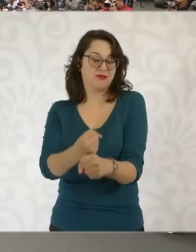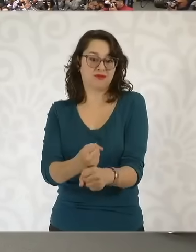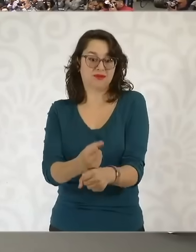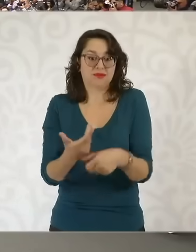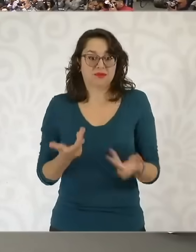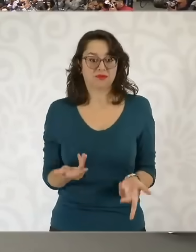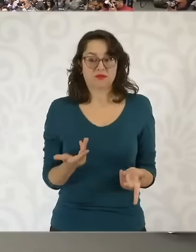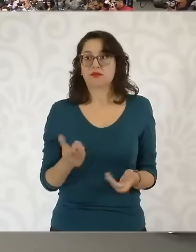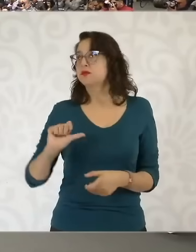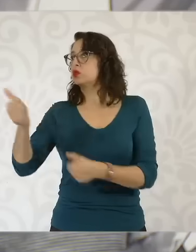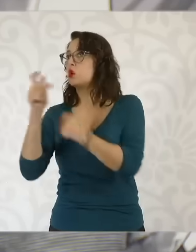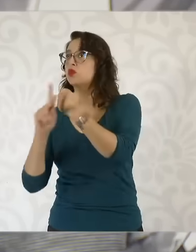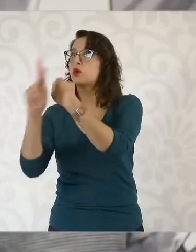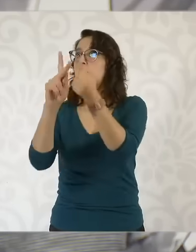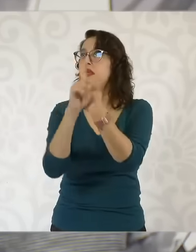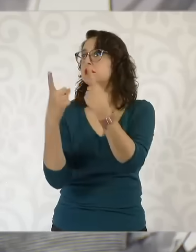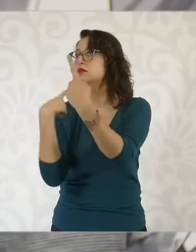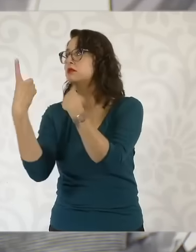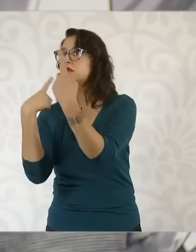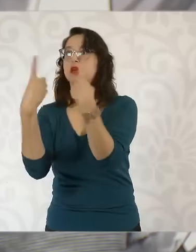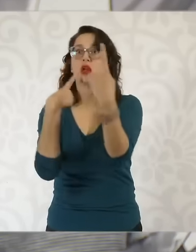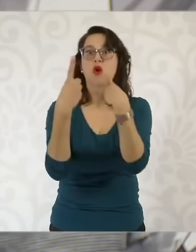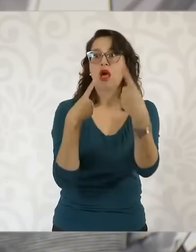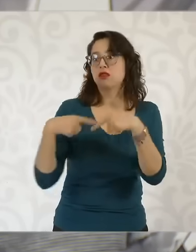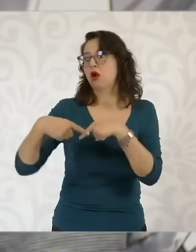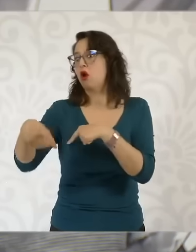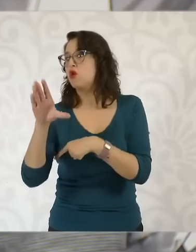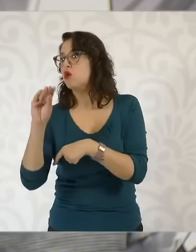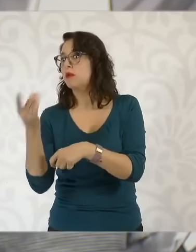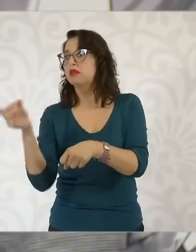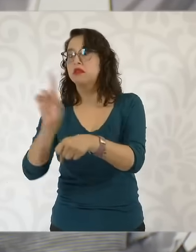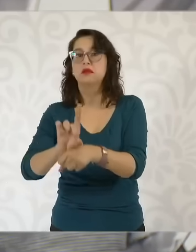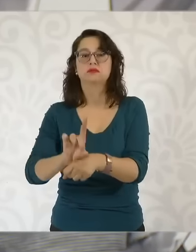tiene 90 días? Pues creo que nada más China, no sé si algún otro país se lo vaya a dar el presidente